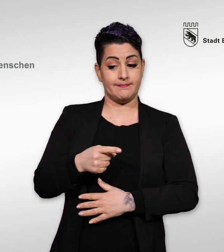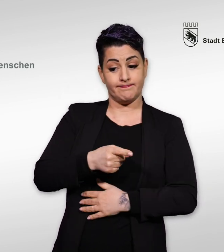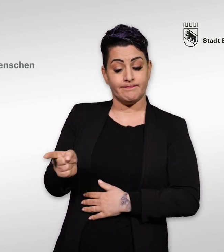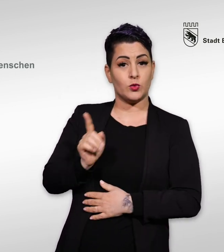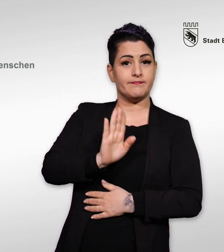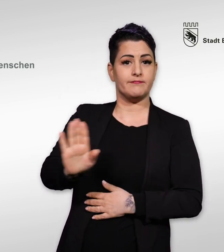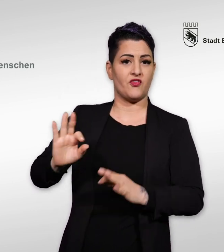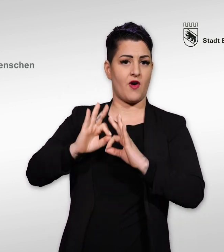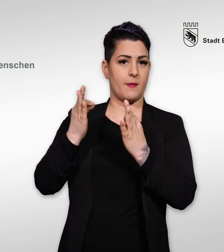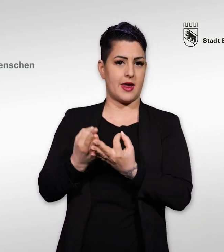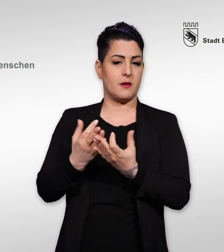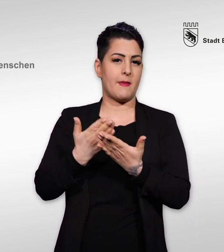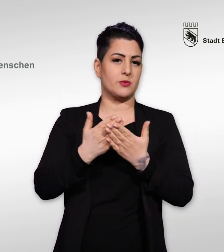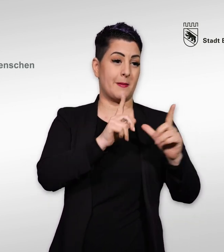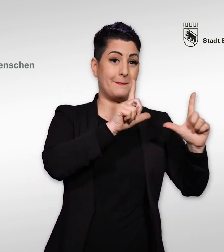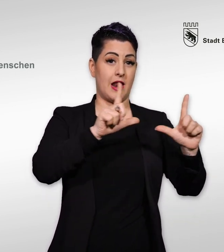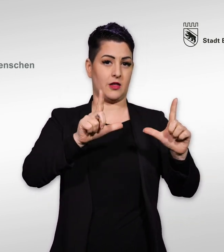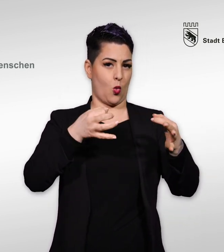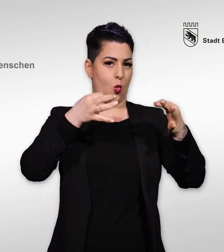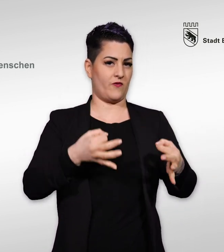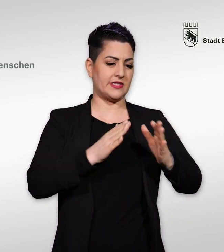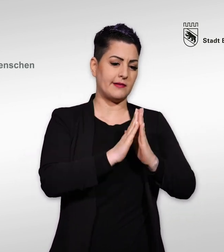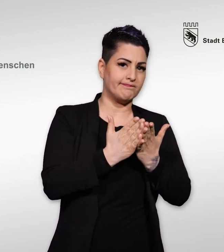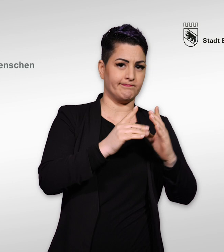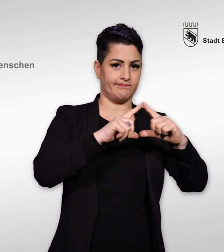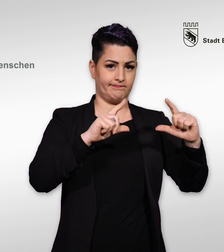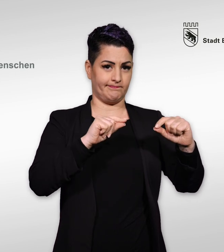dass sie und ihre Familienformen auf offiziellen Bildern,